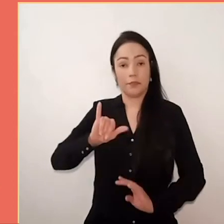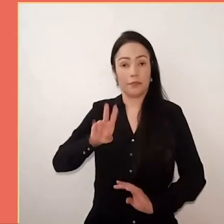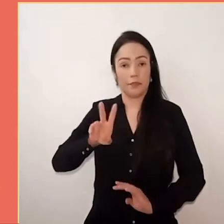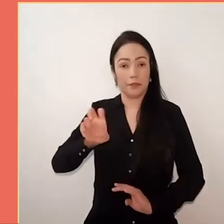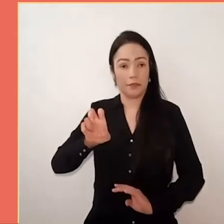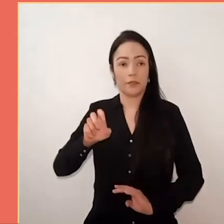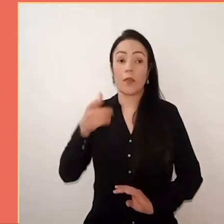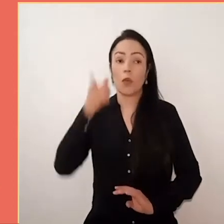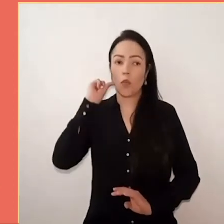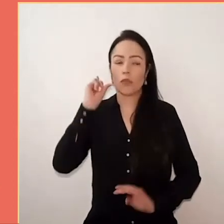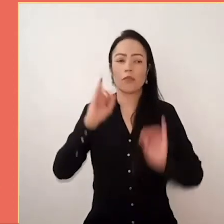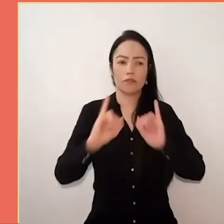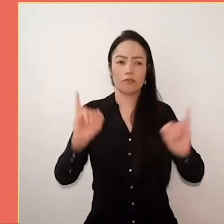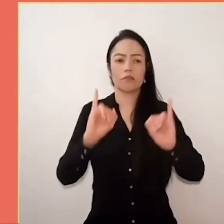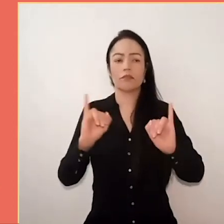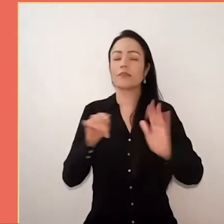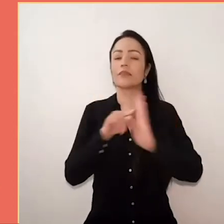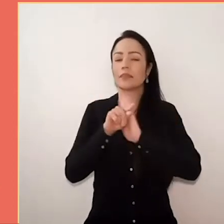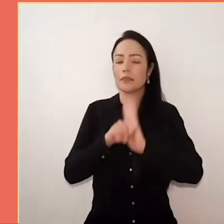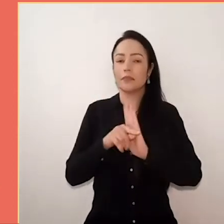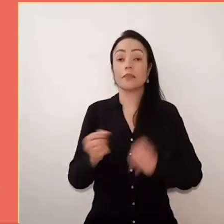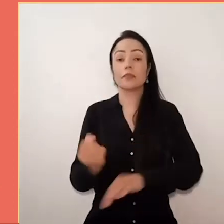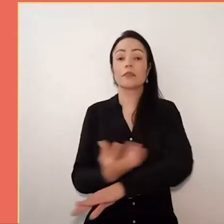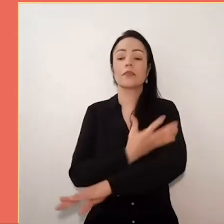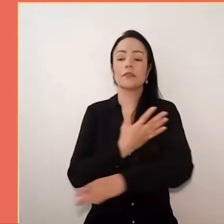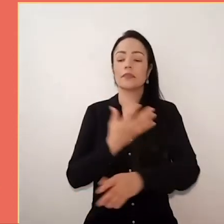Porque é muito emocionante o que elas estão dizendo sobre a pandemia,